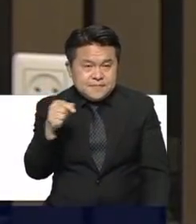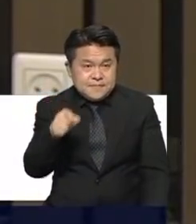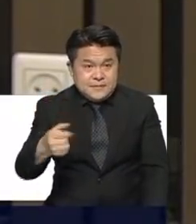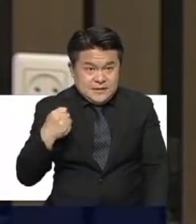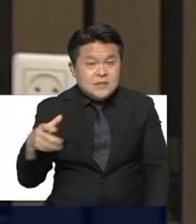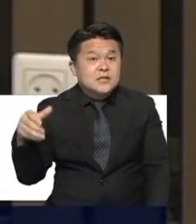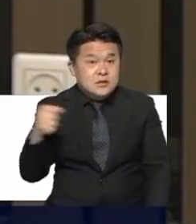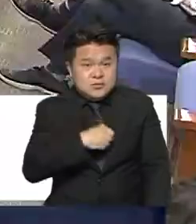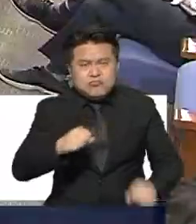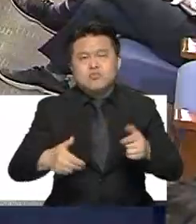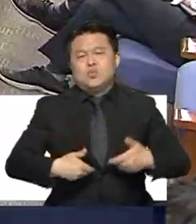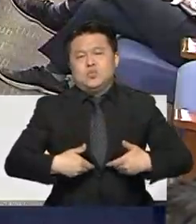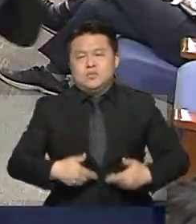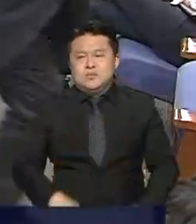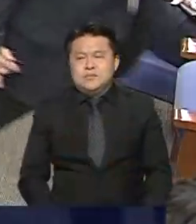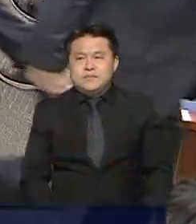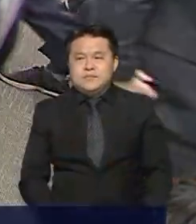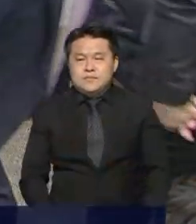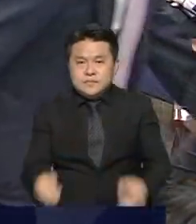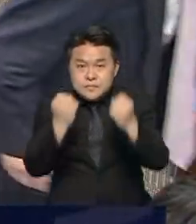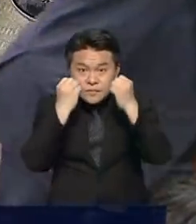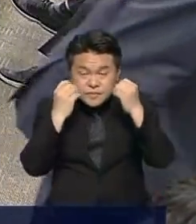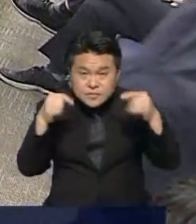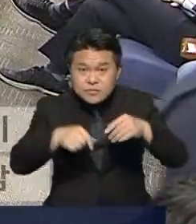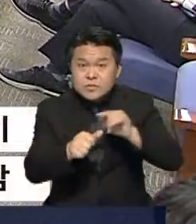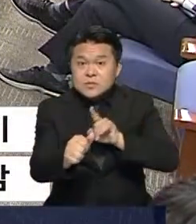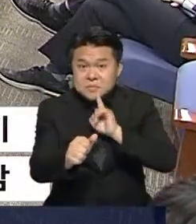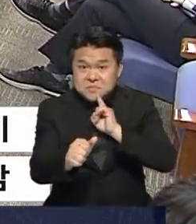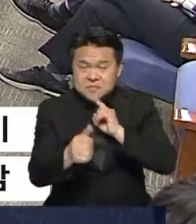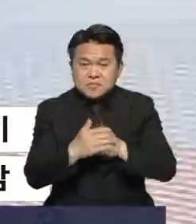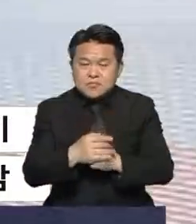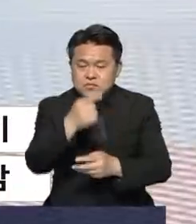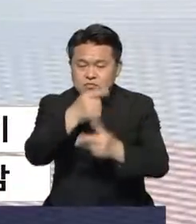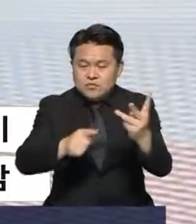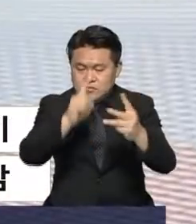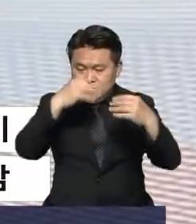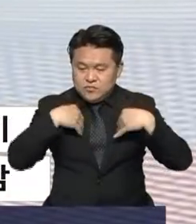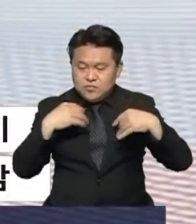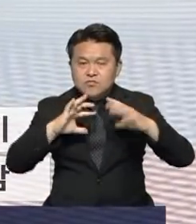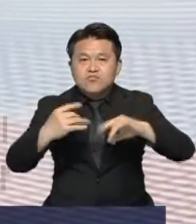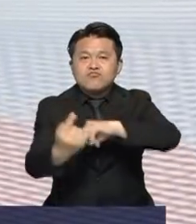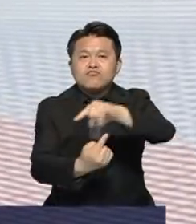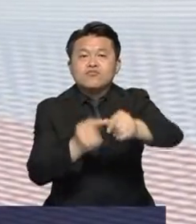(기자) 권 신임 원내대표는 윤석열 정부의 국정운영을 뒷받침하며 민생 과제